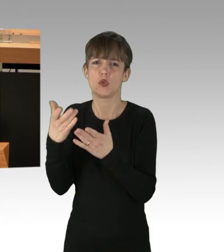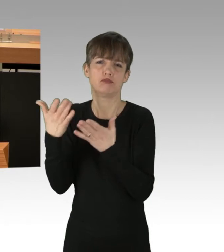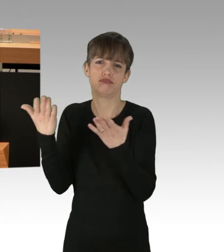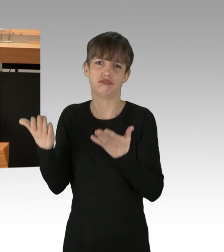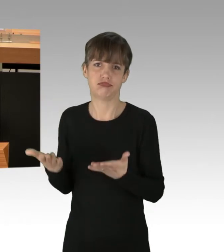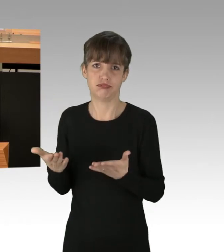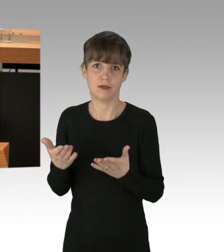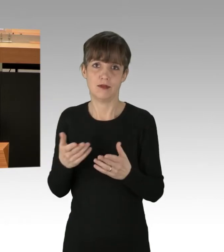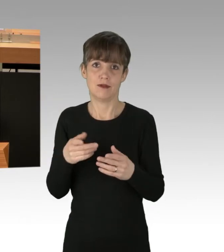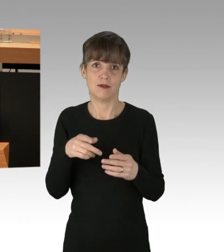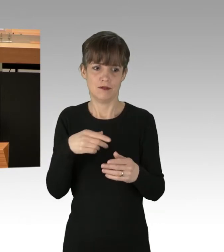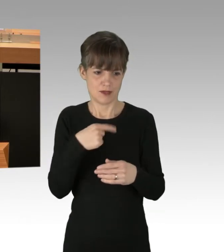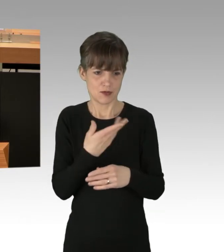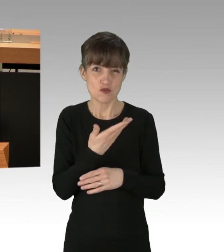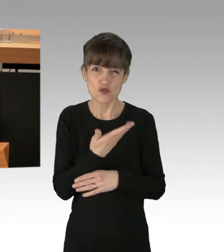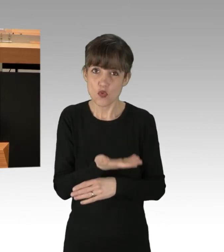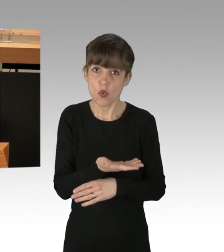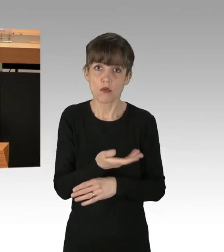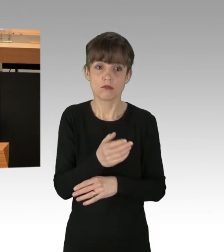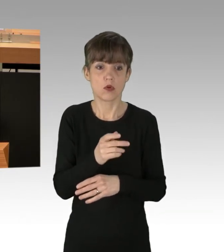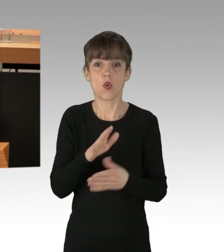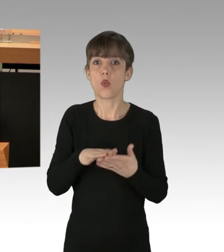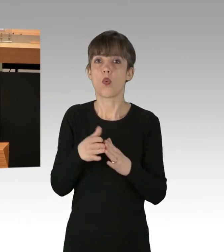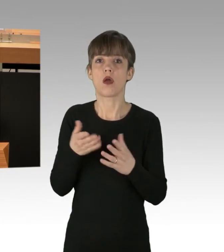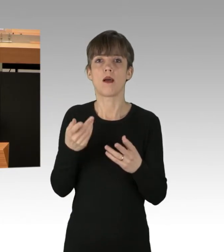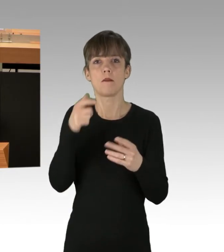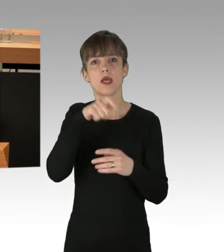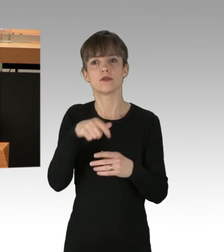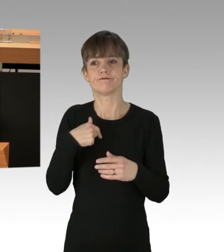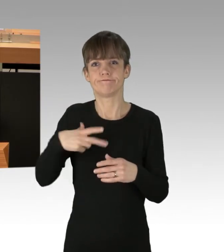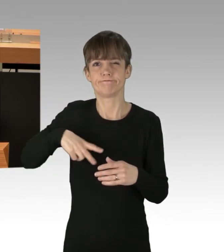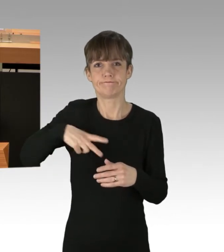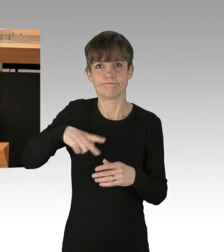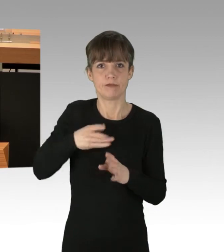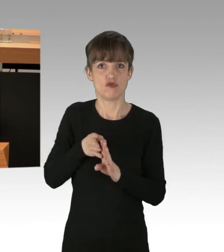Und wer auf die vorgenommenen rechtswidrige Weise im Stau festgehalten wird, ist Opfer.